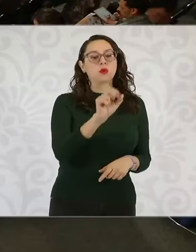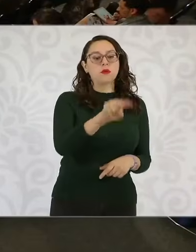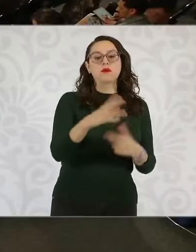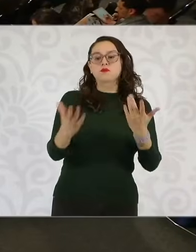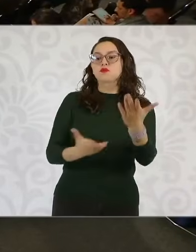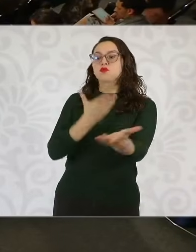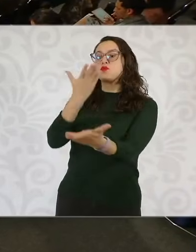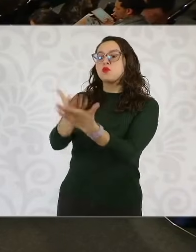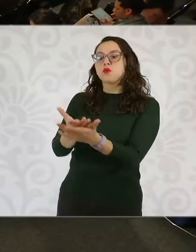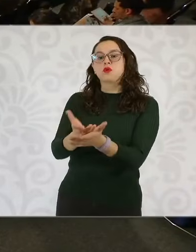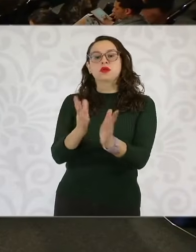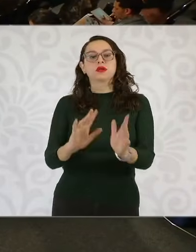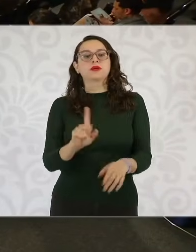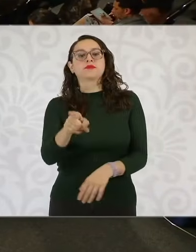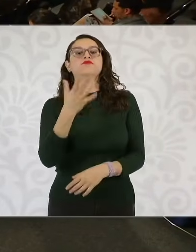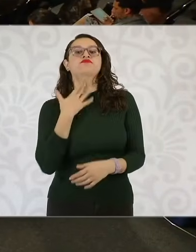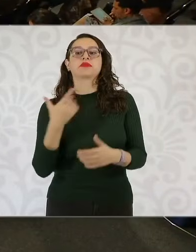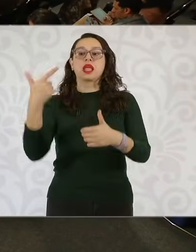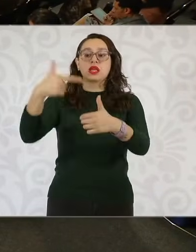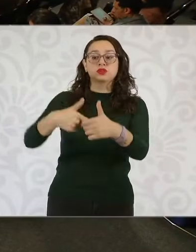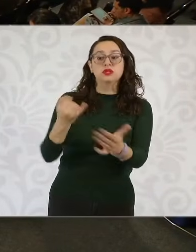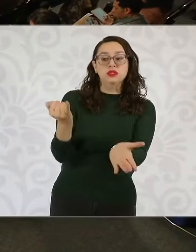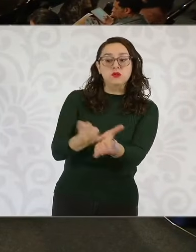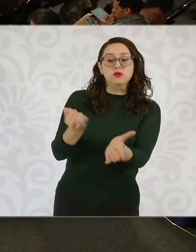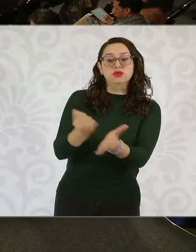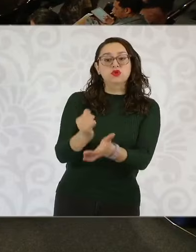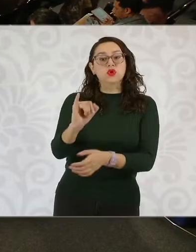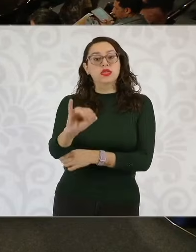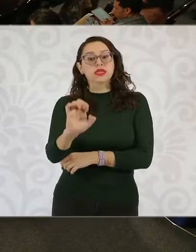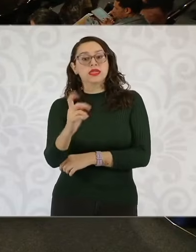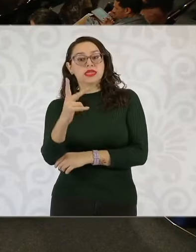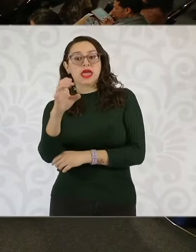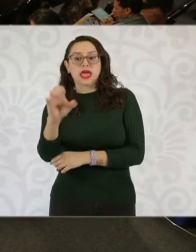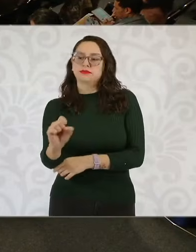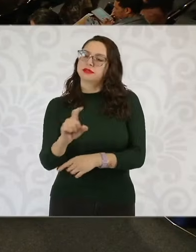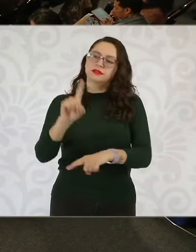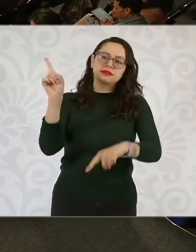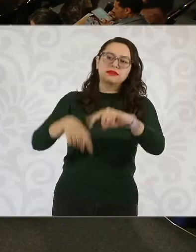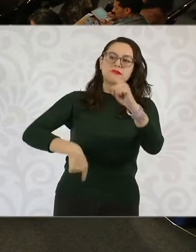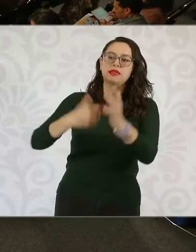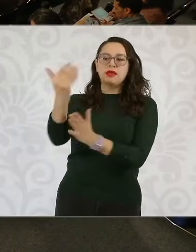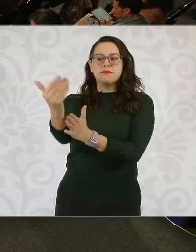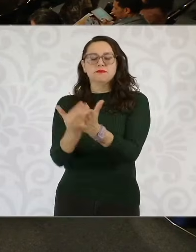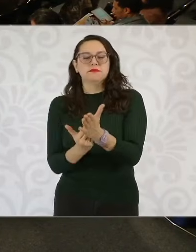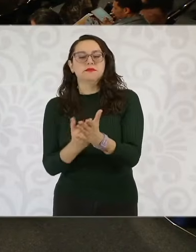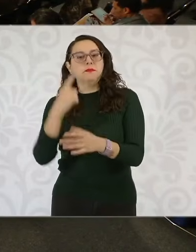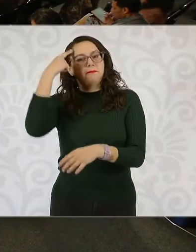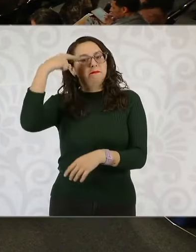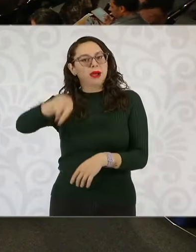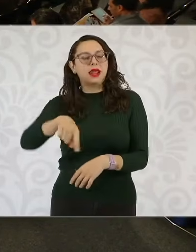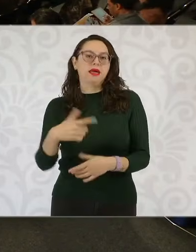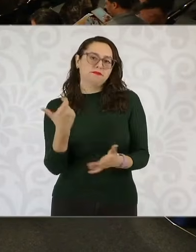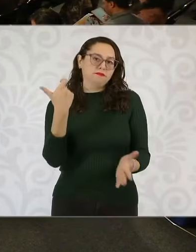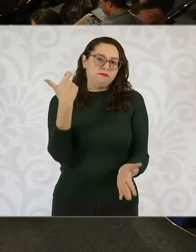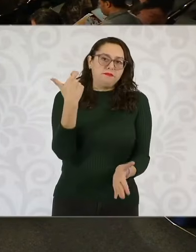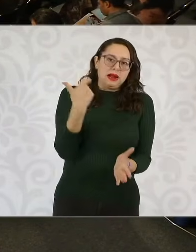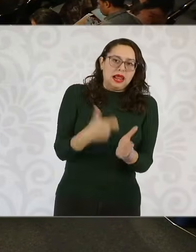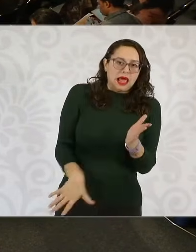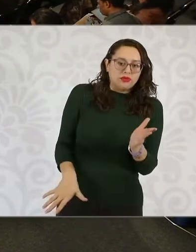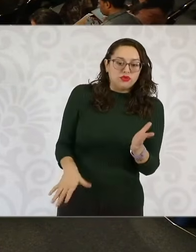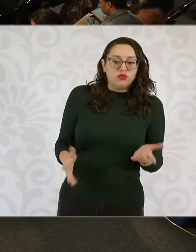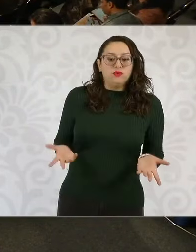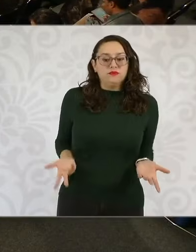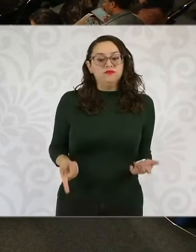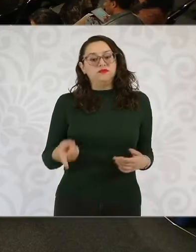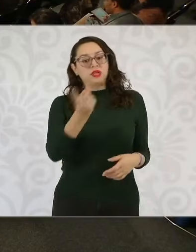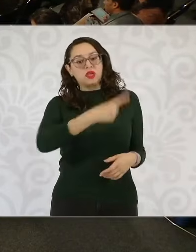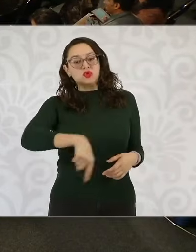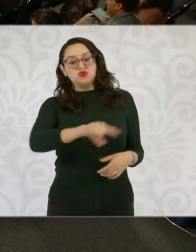a las gasolinas para disminuir el costo de de gasolinas eh ponen eh dicen que con esto van a